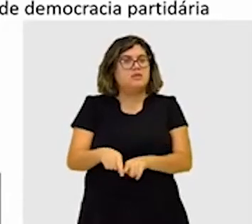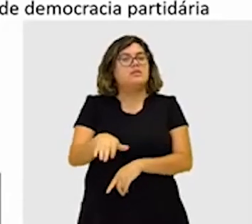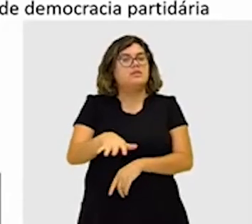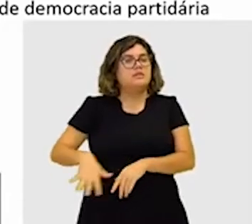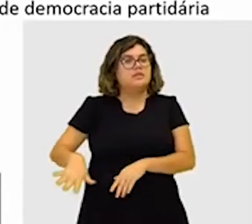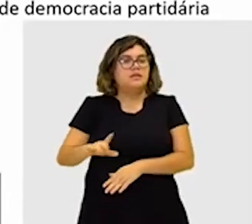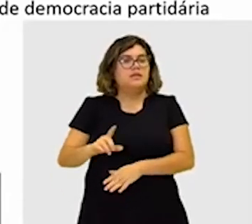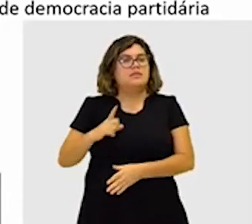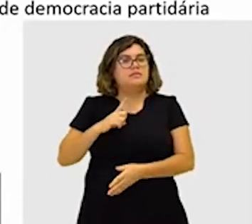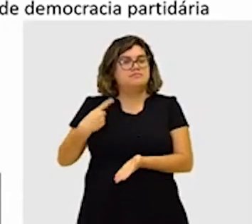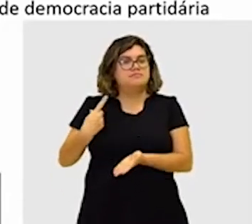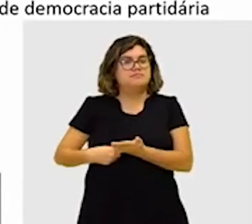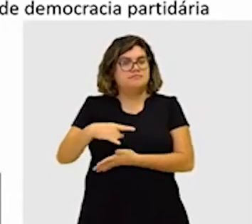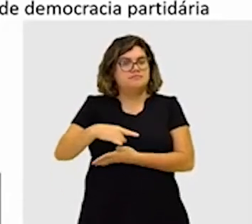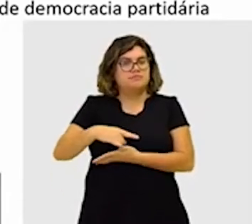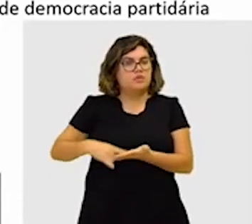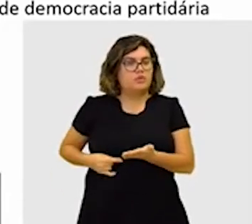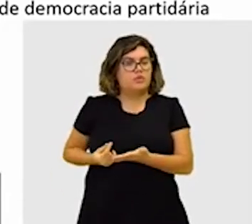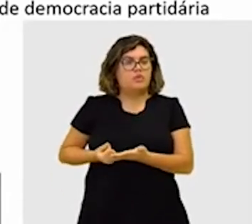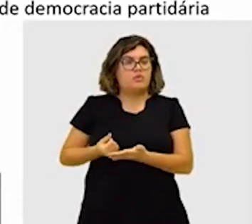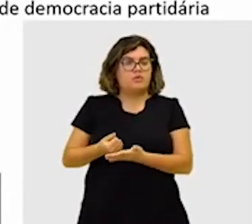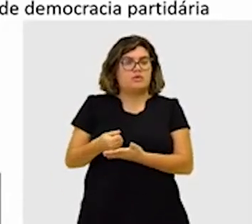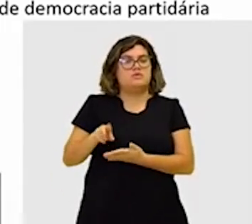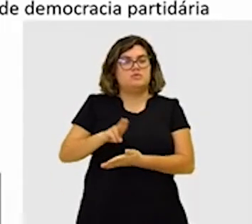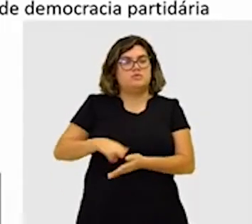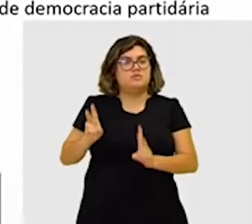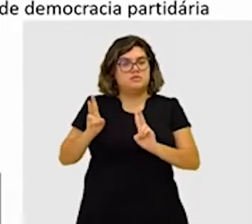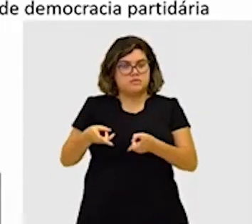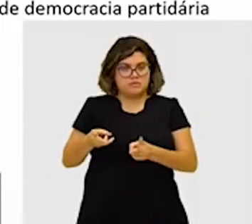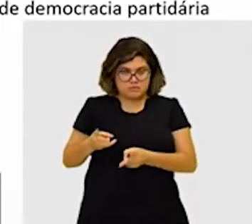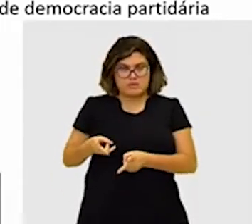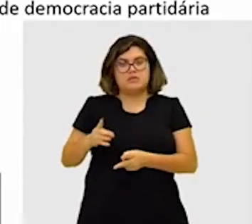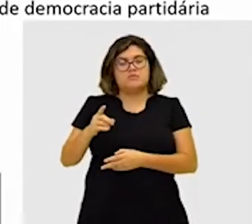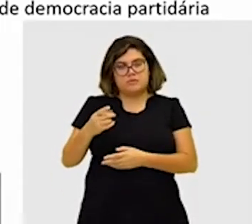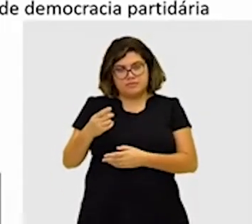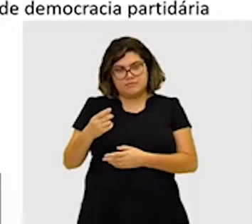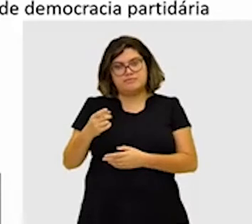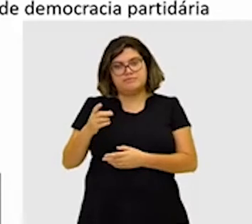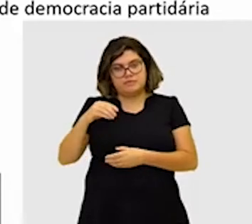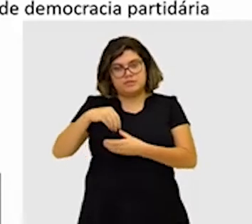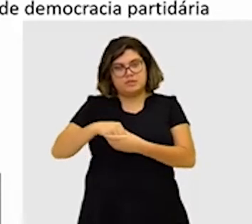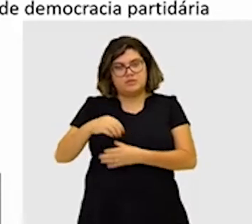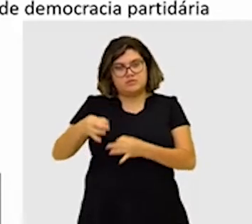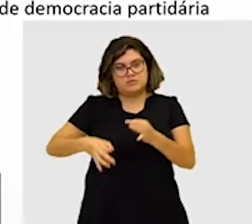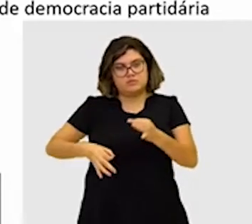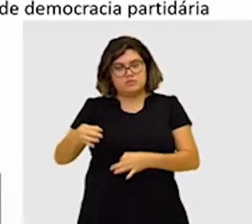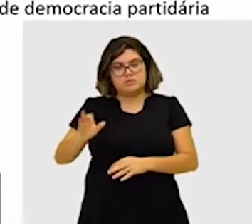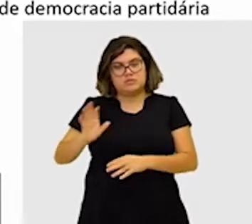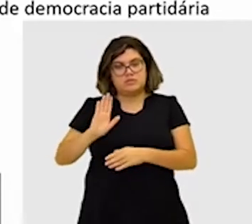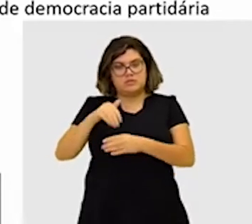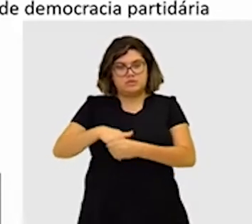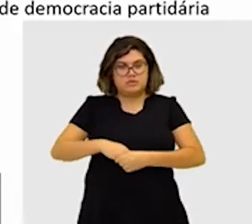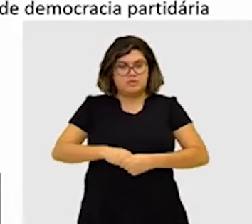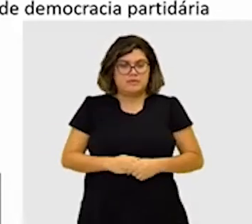contas do uso desses mesmos recursos à justiça eleitoral por outro viés nesse instrumento de